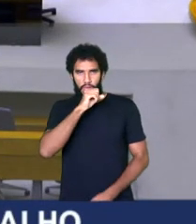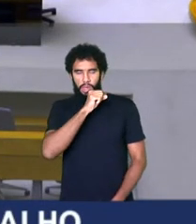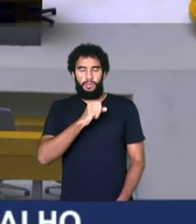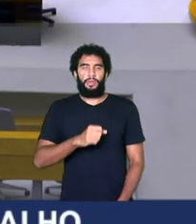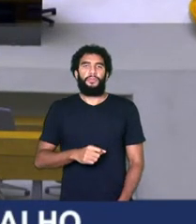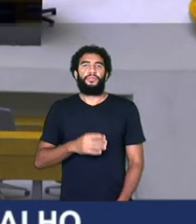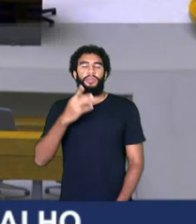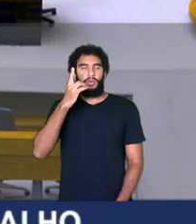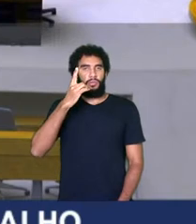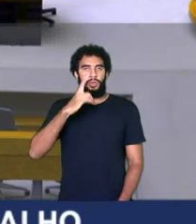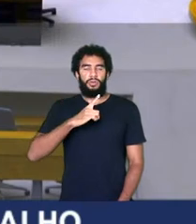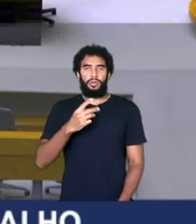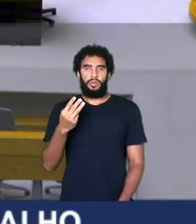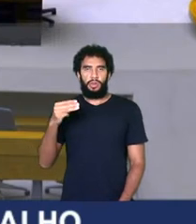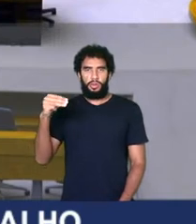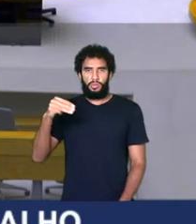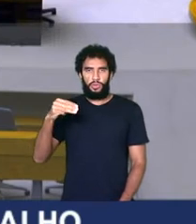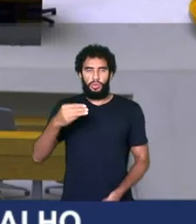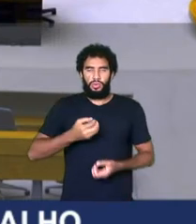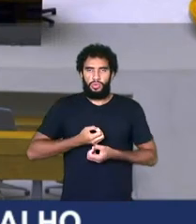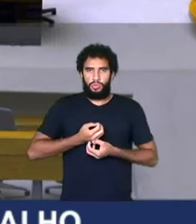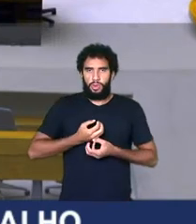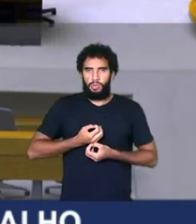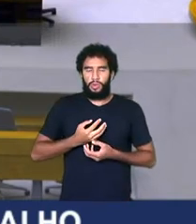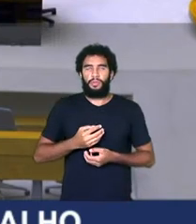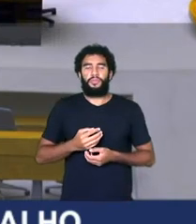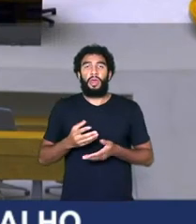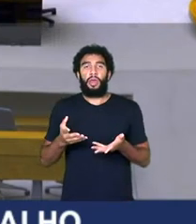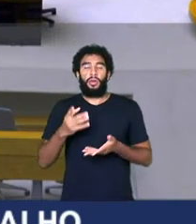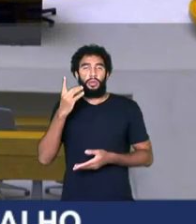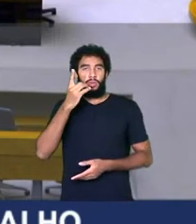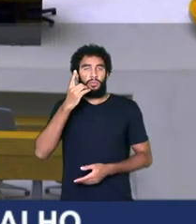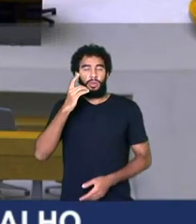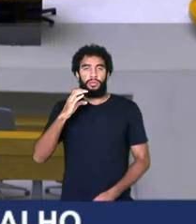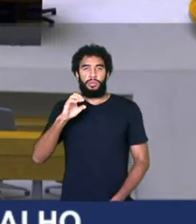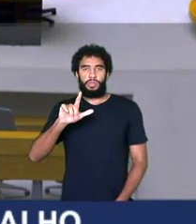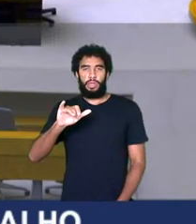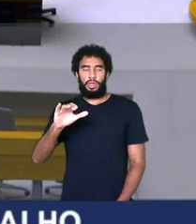PEIXOTO. ESTAMOS AINDA LO PERÍODO DE BREVES COMUNICAÇÃO, OS DEPUTADOS TÊM ATÉ TRÊS MINUTOS PARA